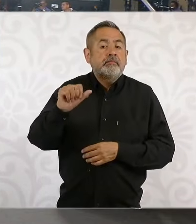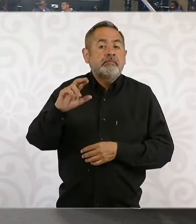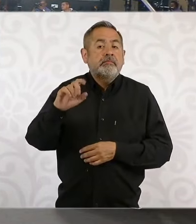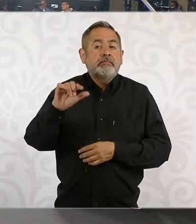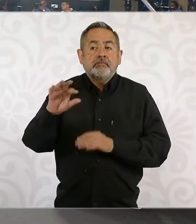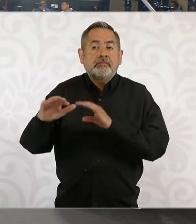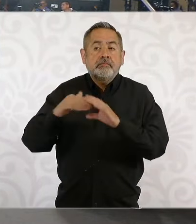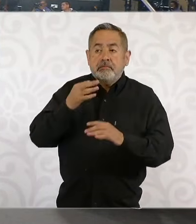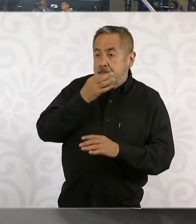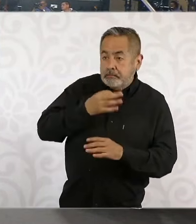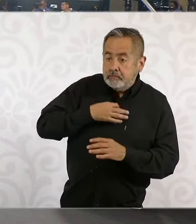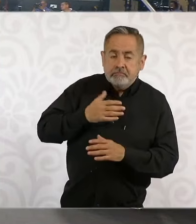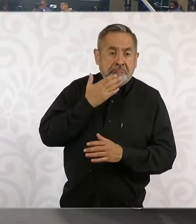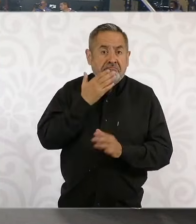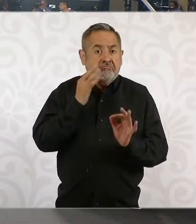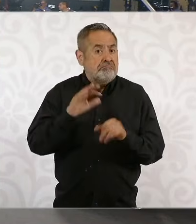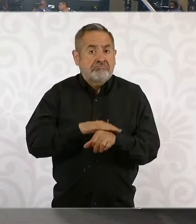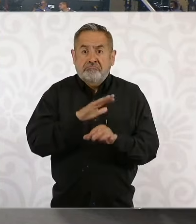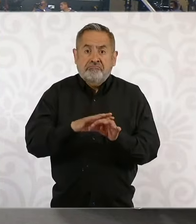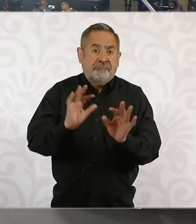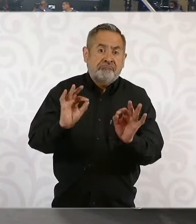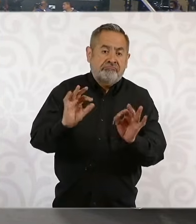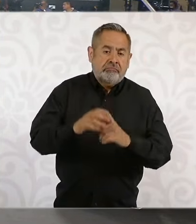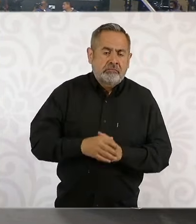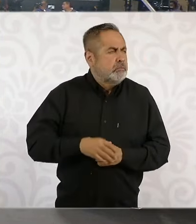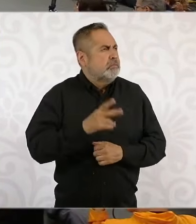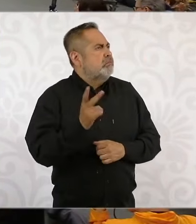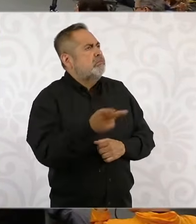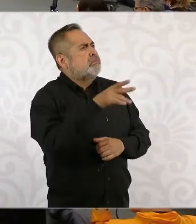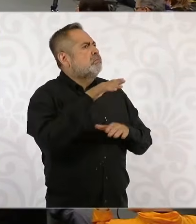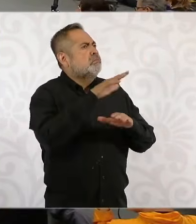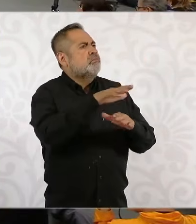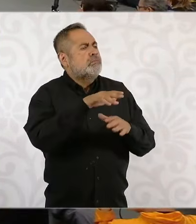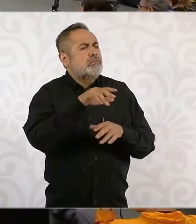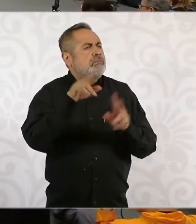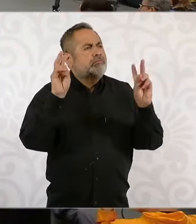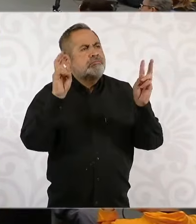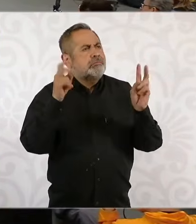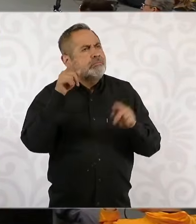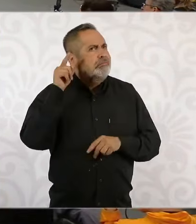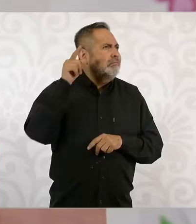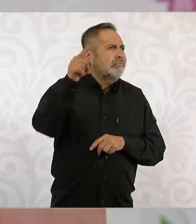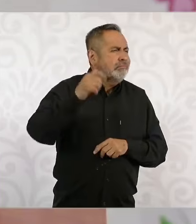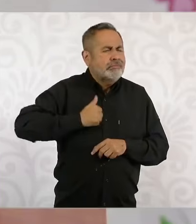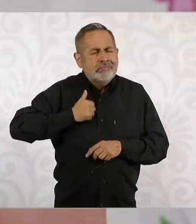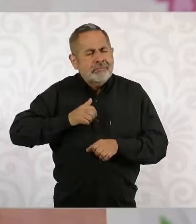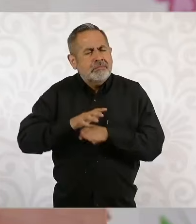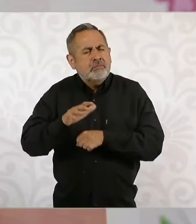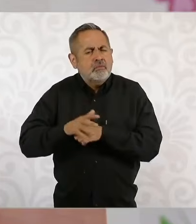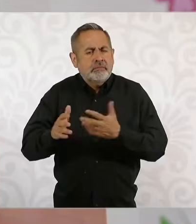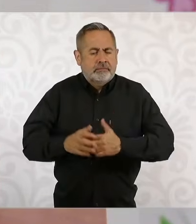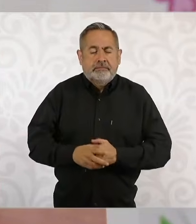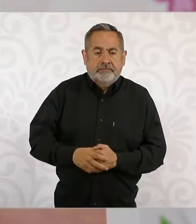fortalecería este eh este proyecto de inversión conjunta? Hay muchos sectores de la manufactura,